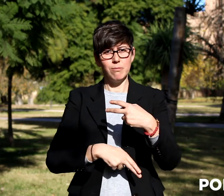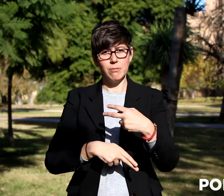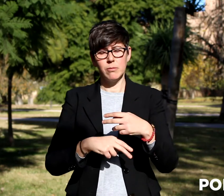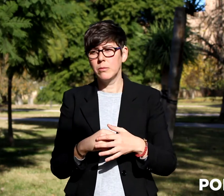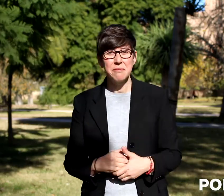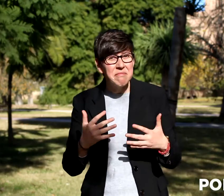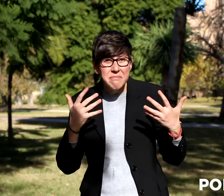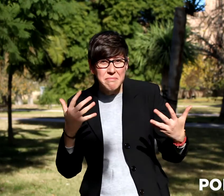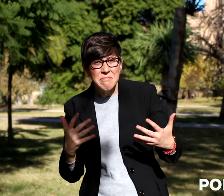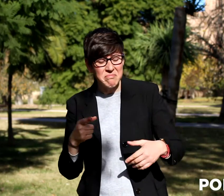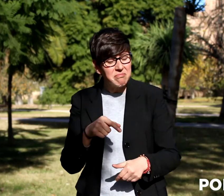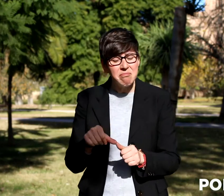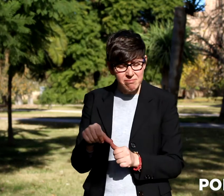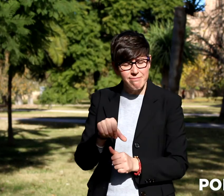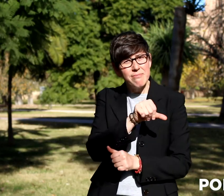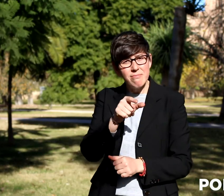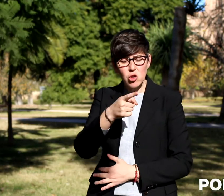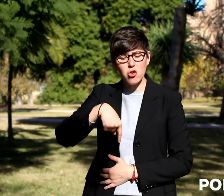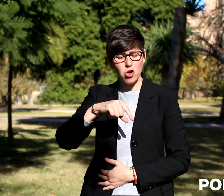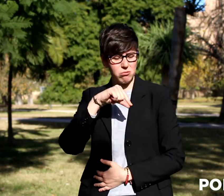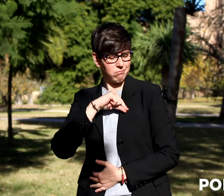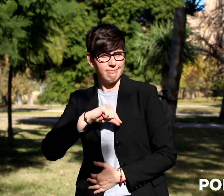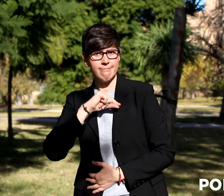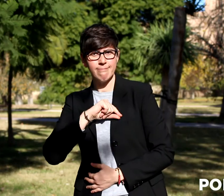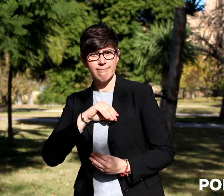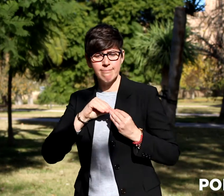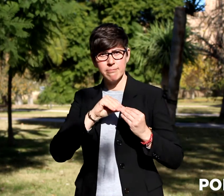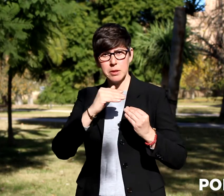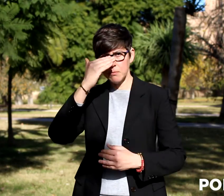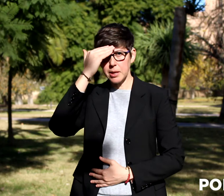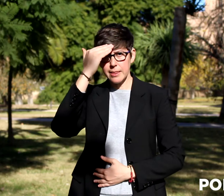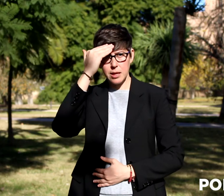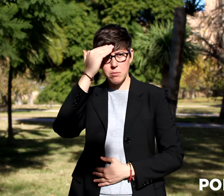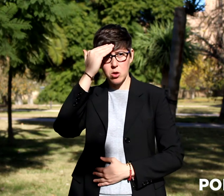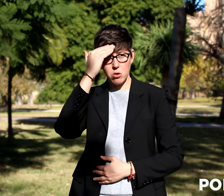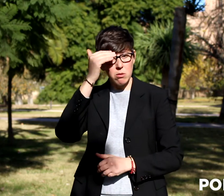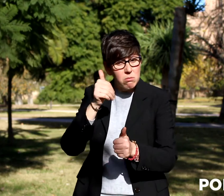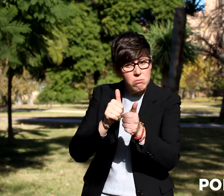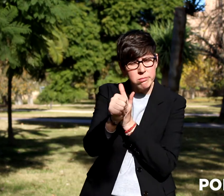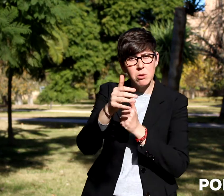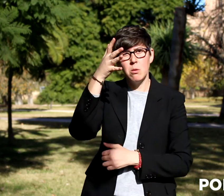Esta semana, en coherencia, nuestro Grupo Parlamentario en Les Corts Valencianes hemos